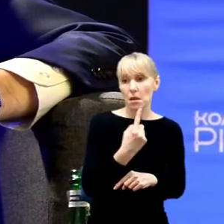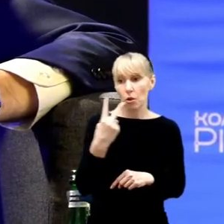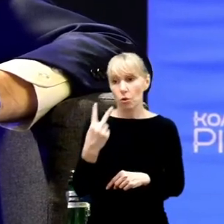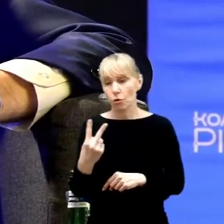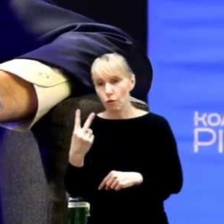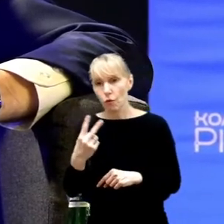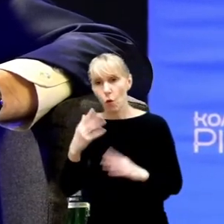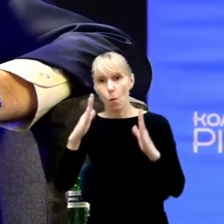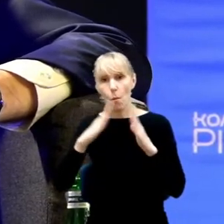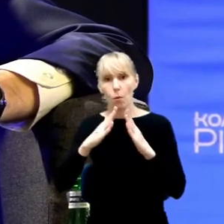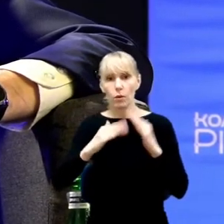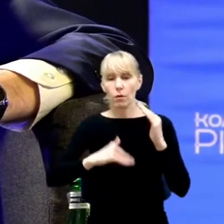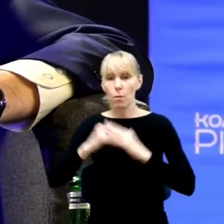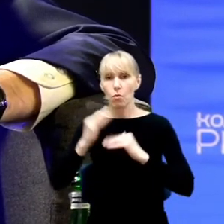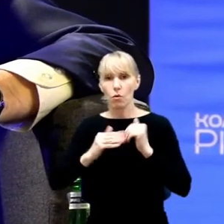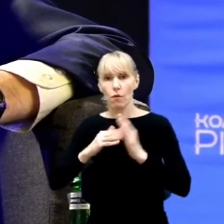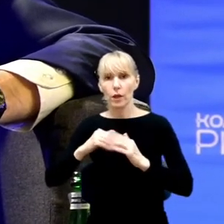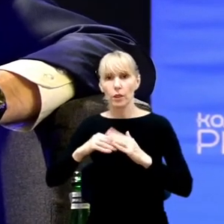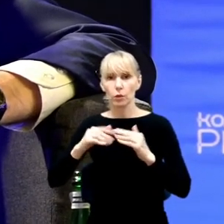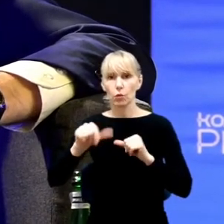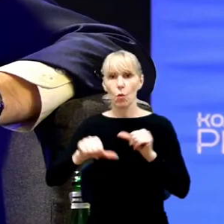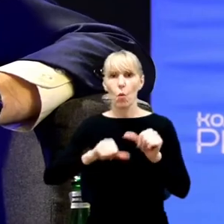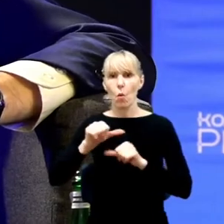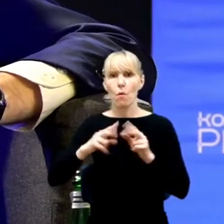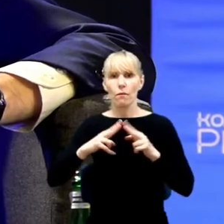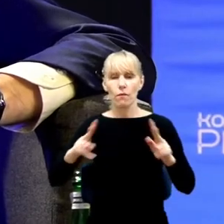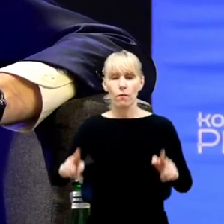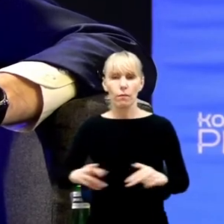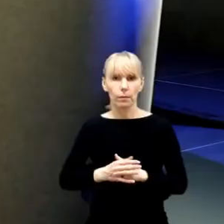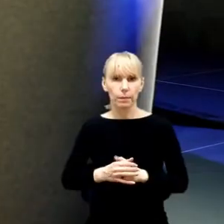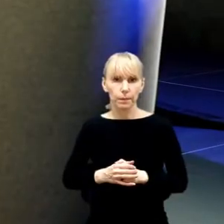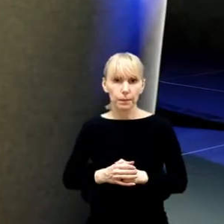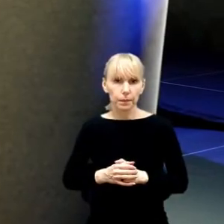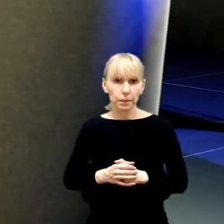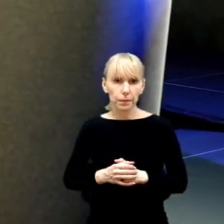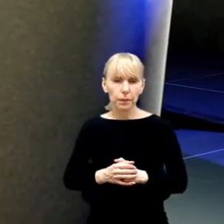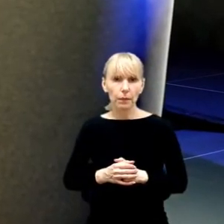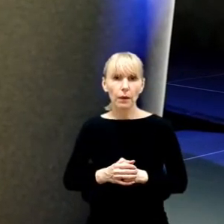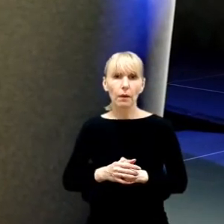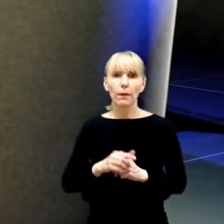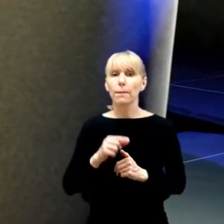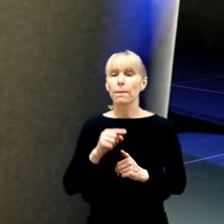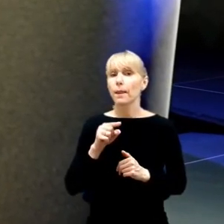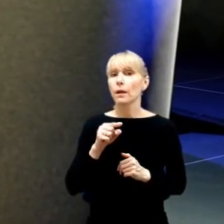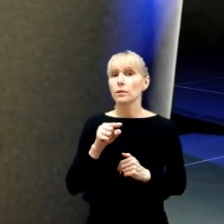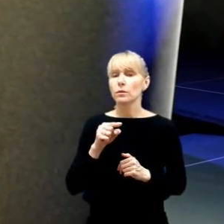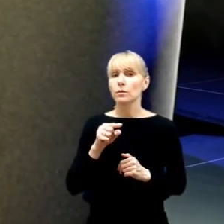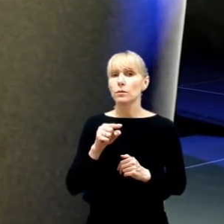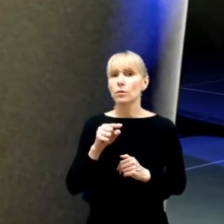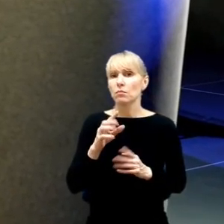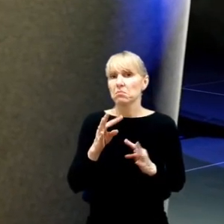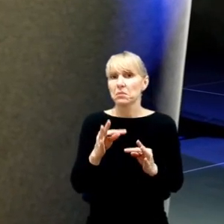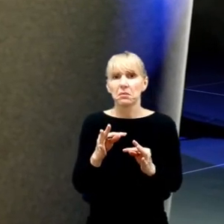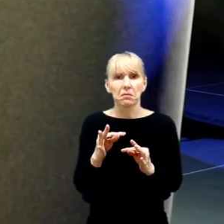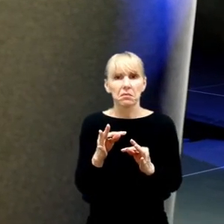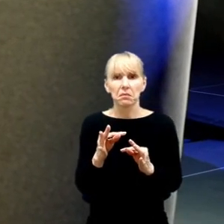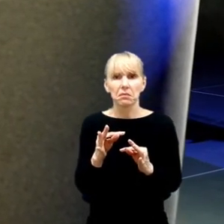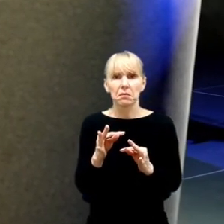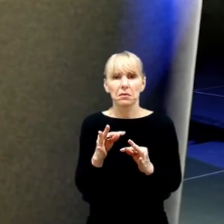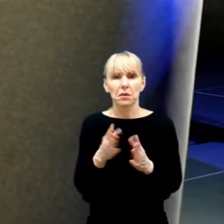Więc ja z naszego punktu widzenia i w sytuacji w jakiej my jesteśmy jakby nie widzę tutaj problemów większych.